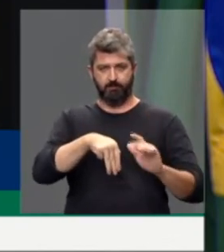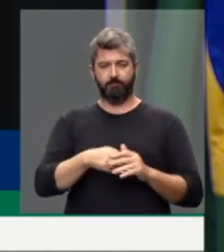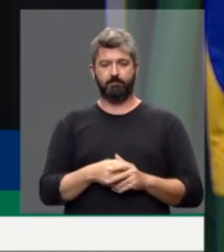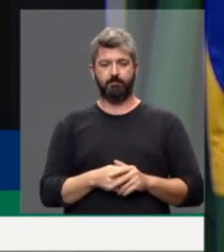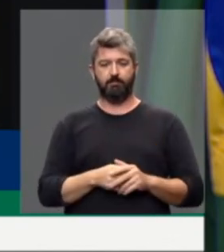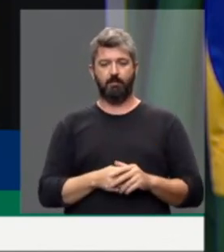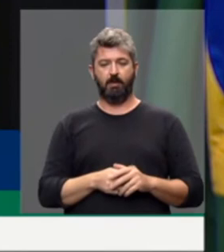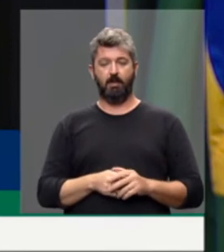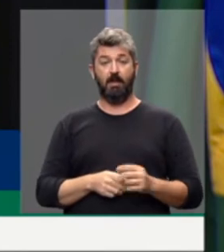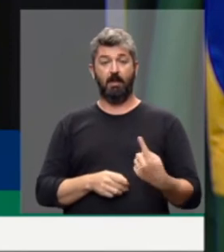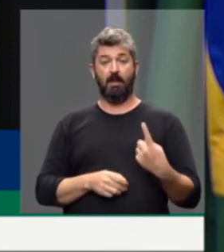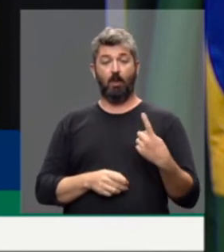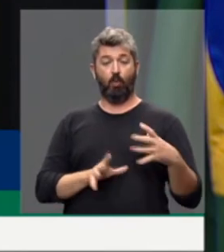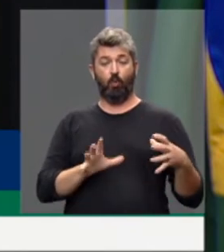PROJETO NOS TRAZ IMENSA PREOCUPAÇÃO. EU SOU POLÍCIA